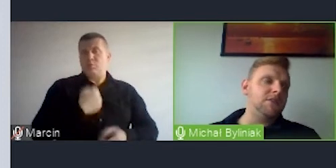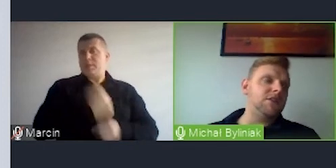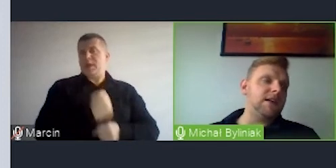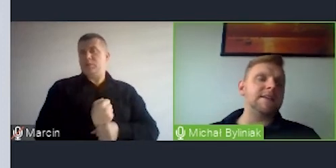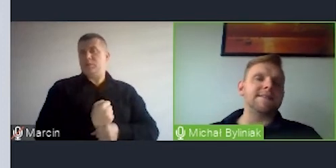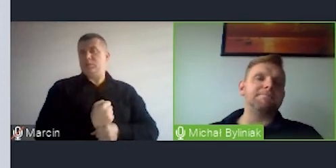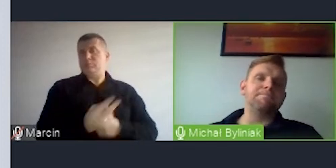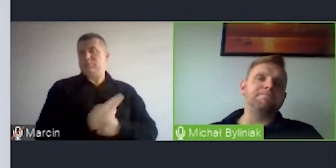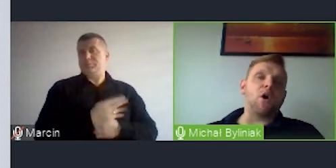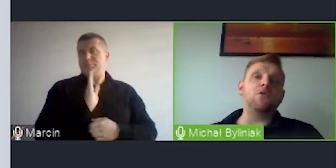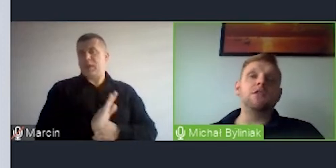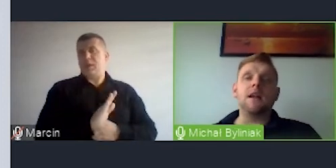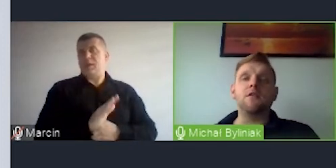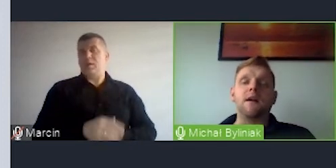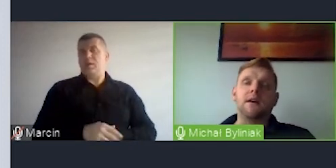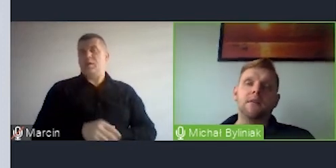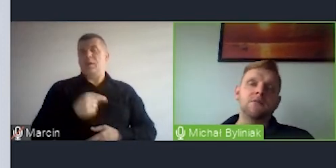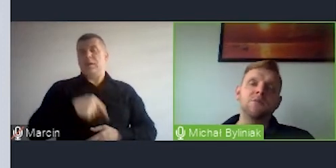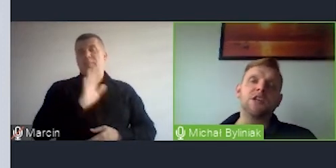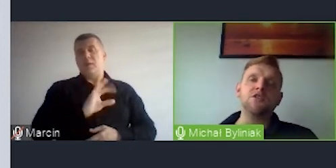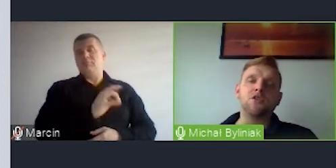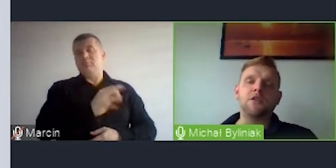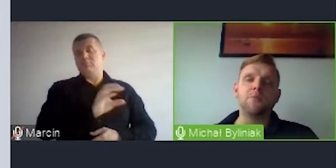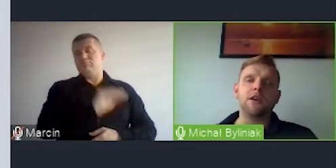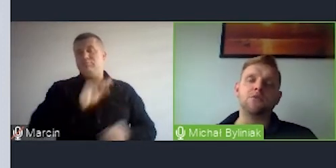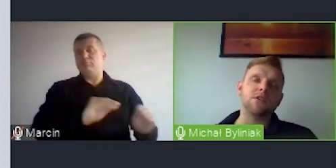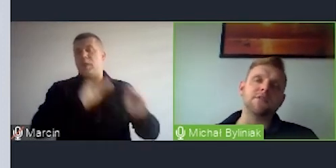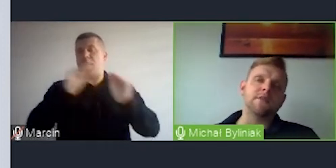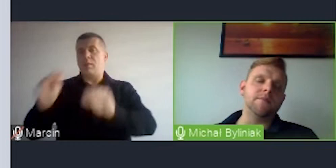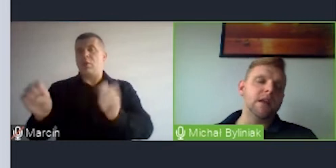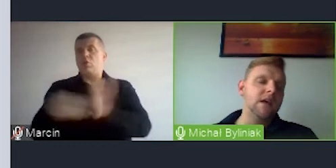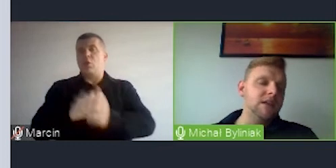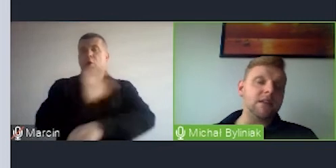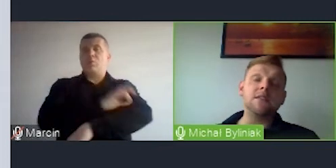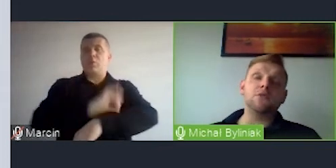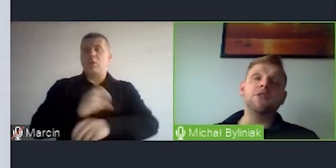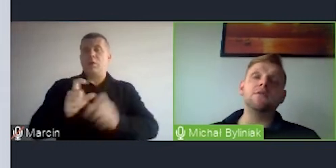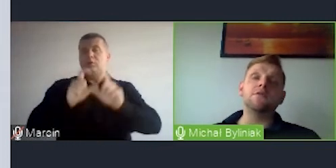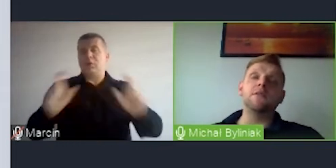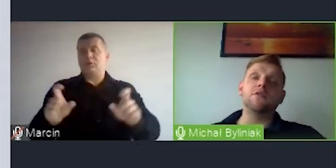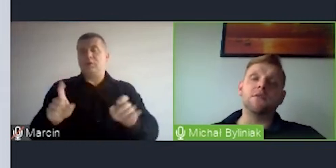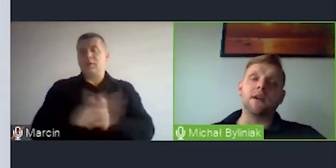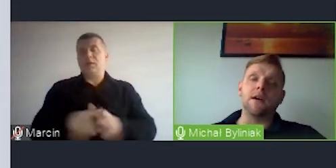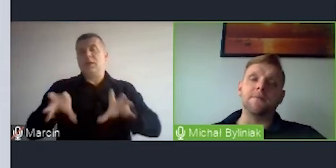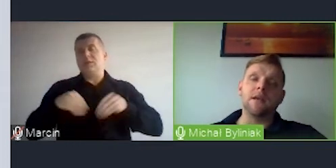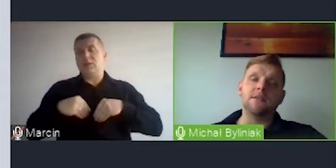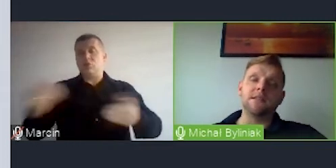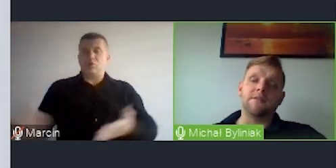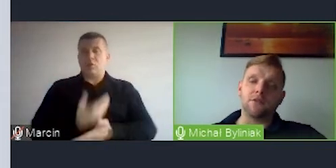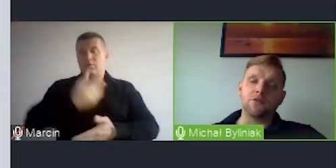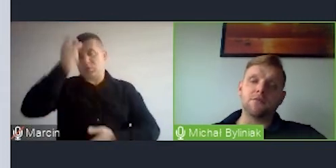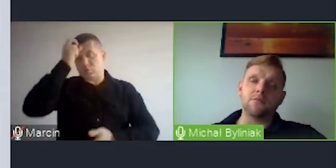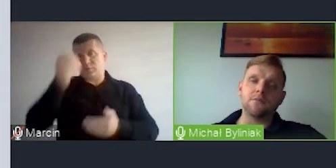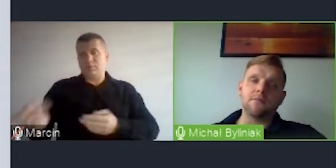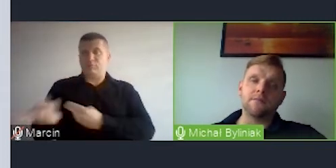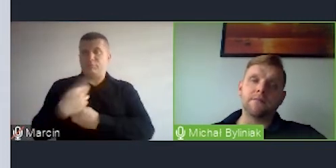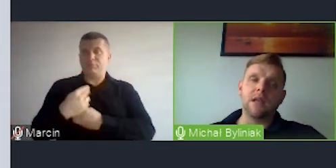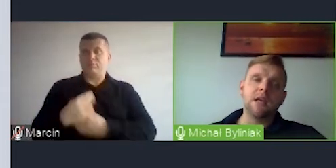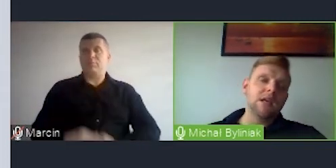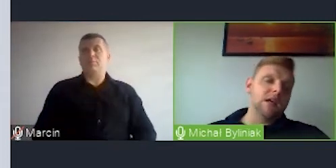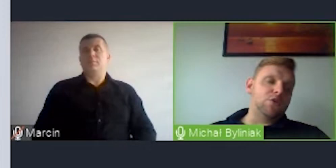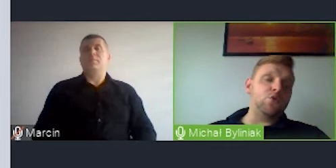i będzie teraz oddelegowana czy przeniesiona do projektu czasowo, jak i zatrudniając nowego człowieka z zewnątrz.